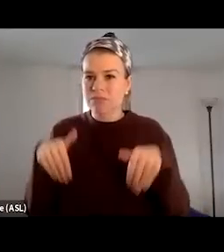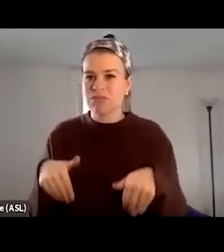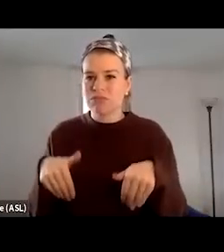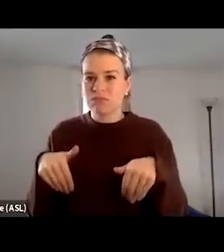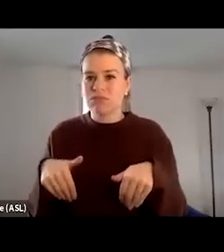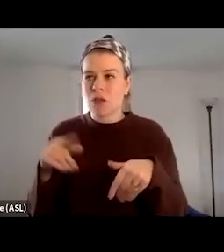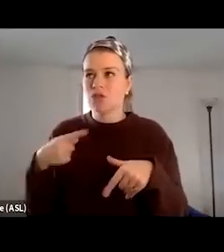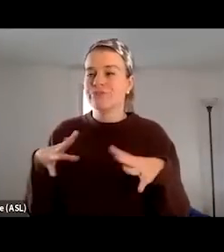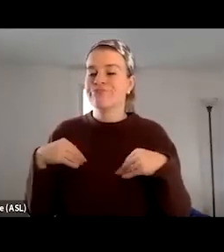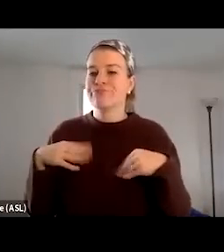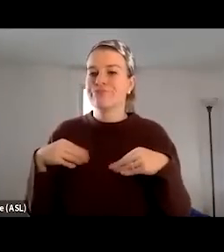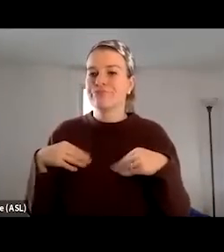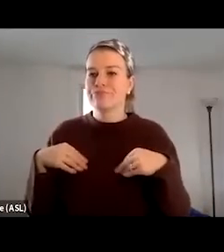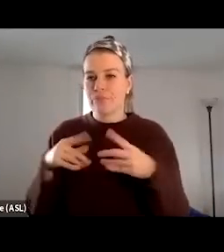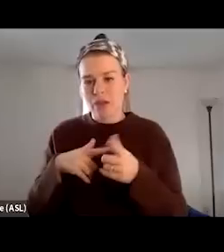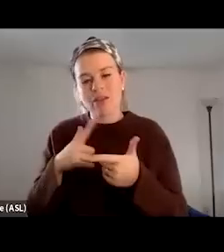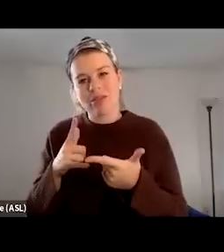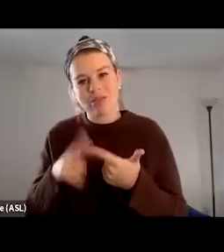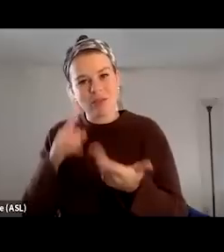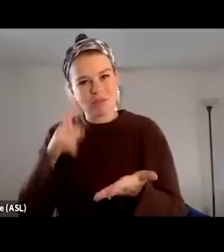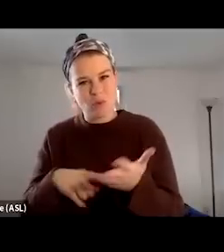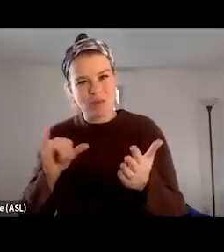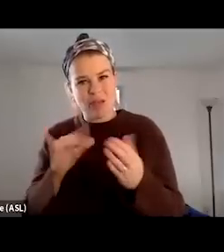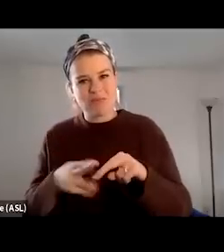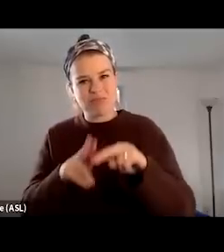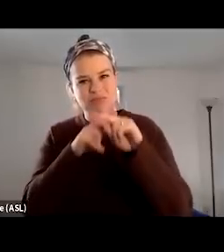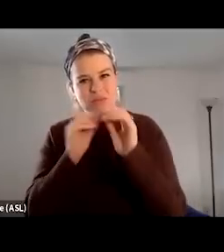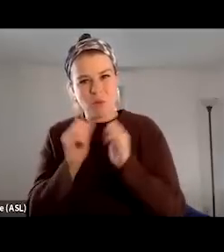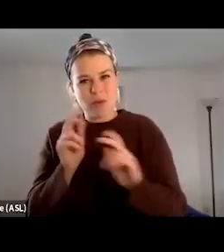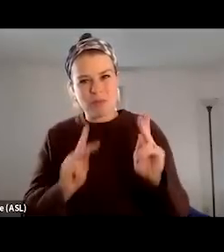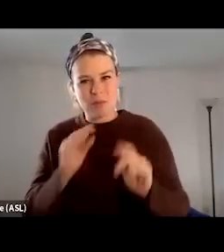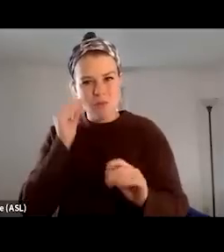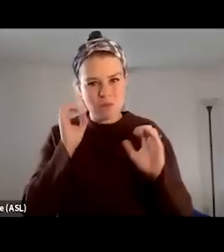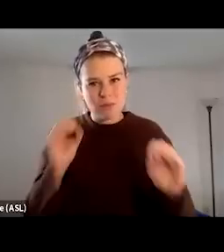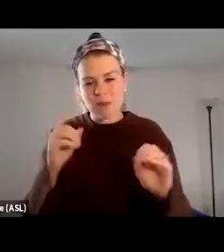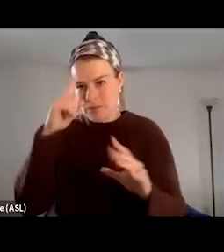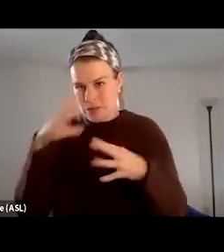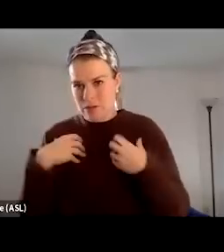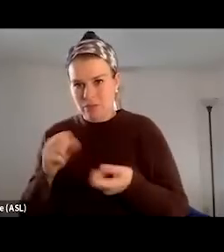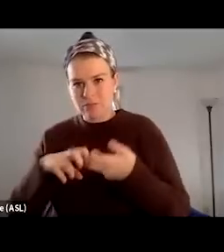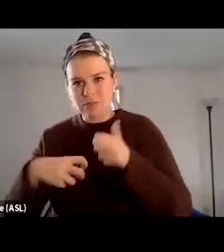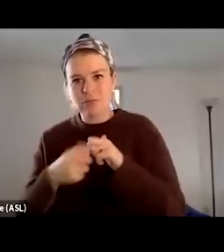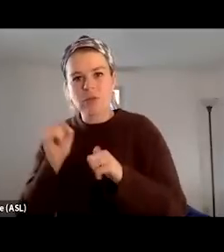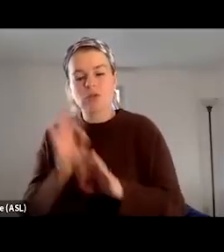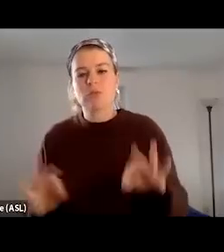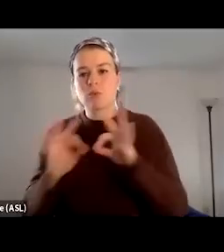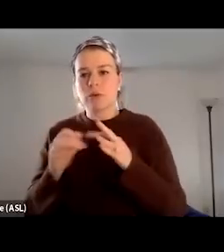entre personas que experimentan sinhogarismo y trastornos mentales graves, y por eso es importante encontrar maneras en las que puedan tener relaciones de elección propia